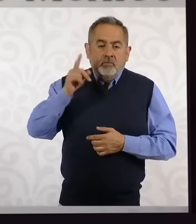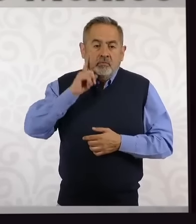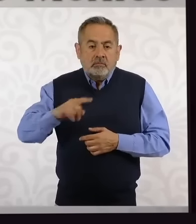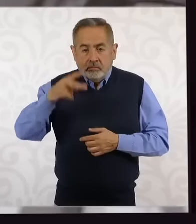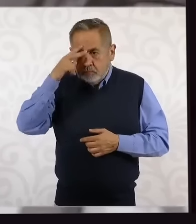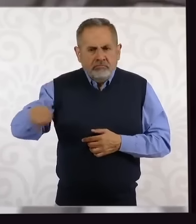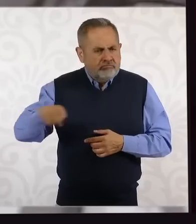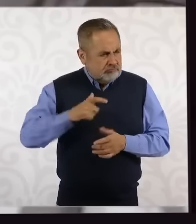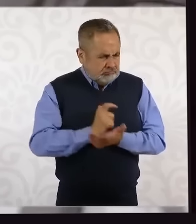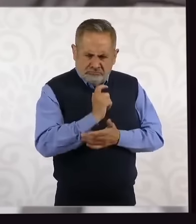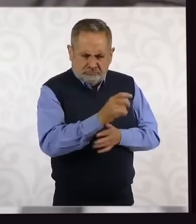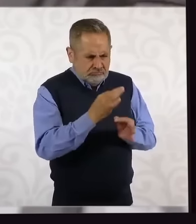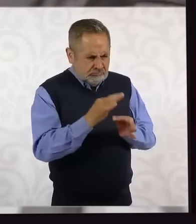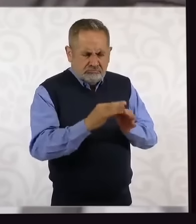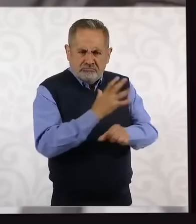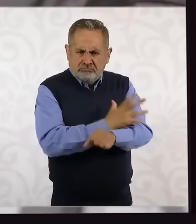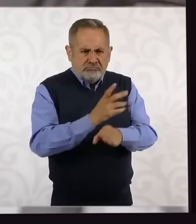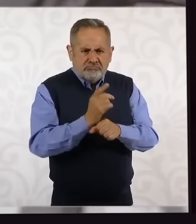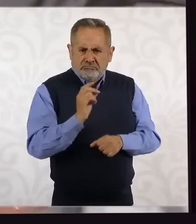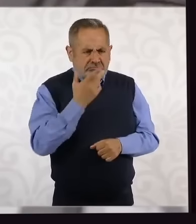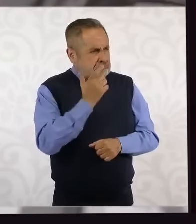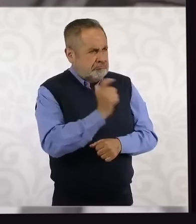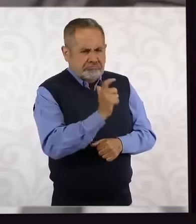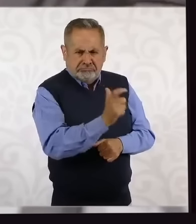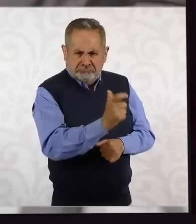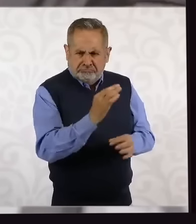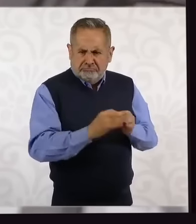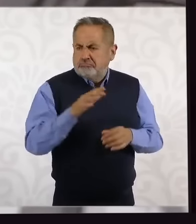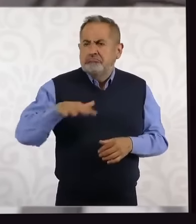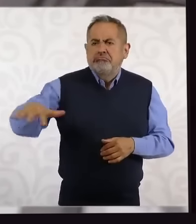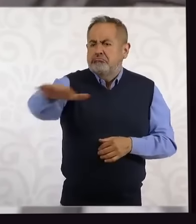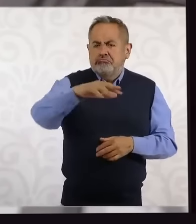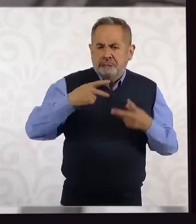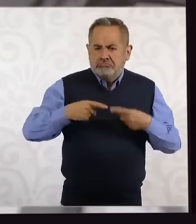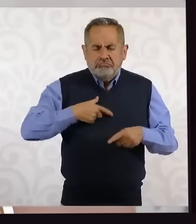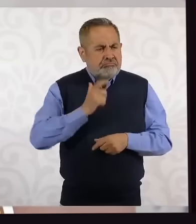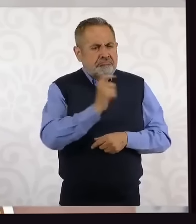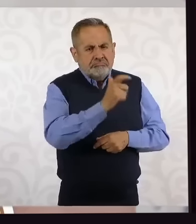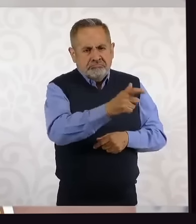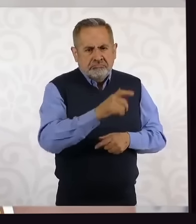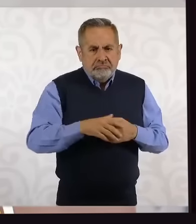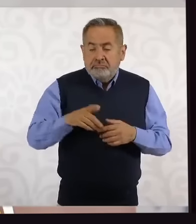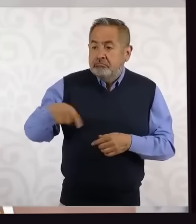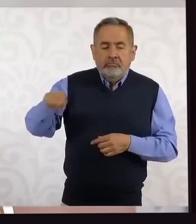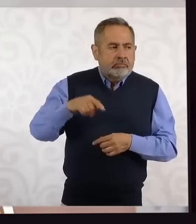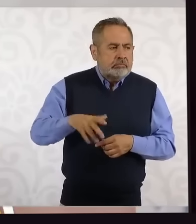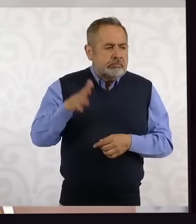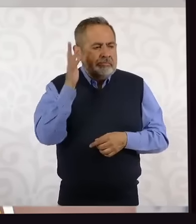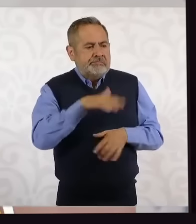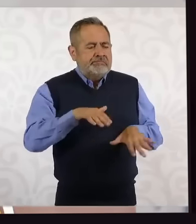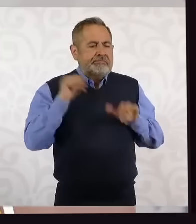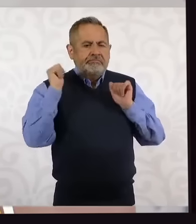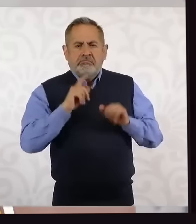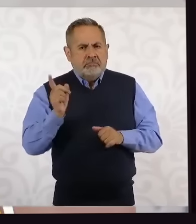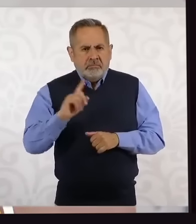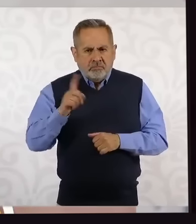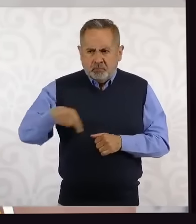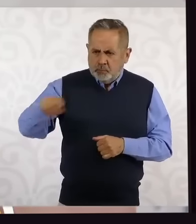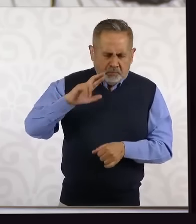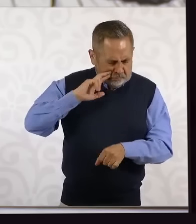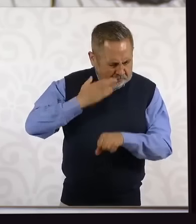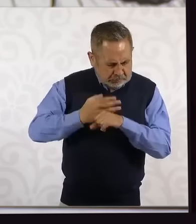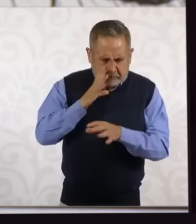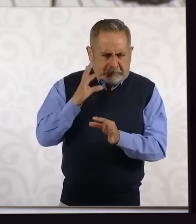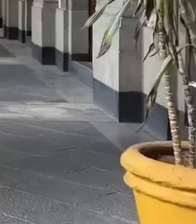buenos pagadores. Pueblo de México no es el que dice, "Tengo una deuda y no quiero pagar." No.